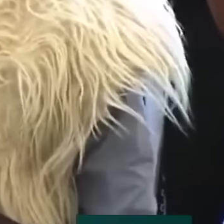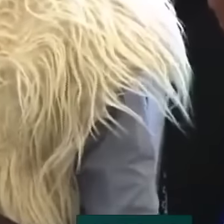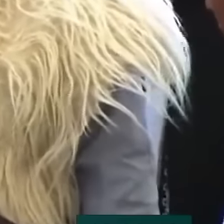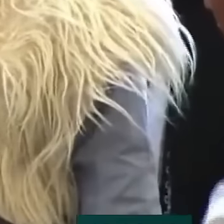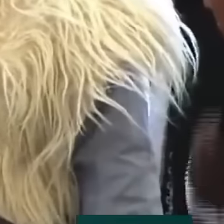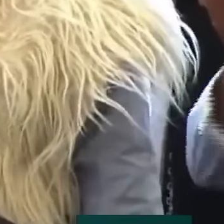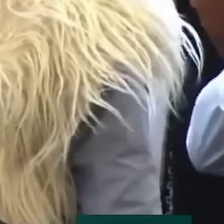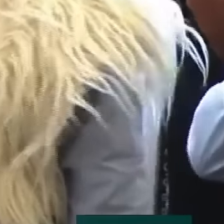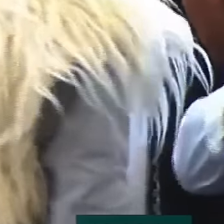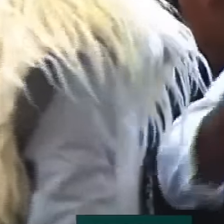Acuerdo